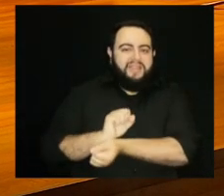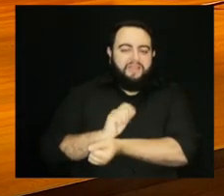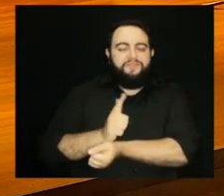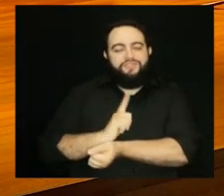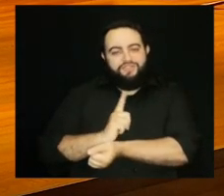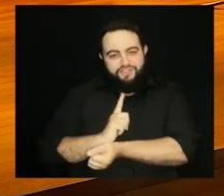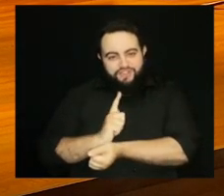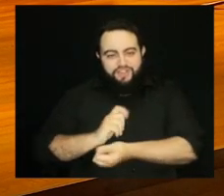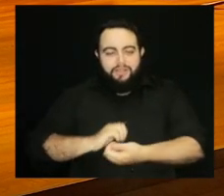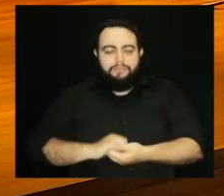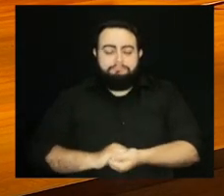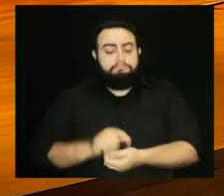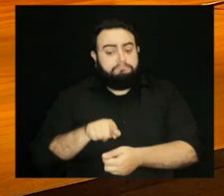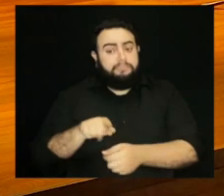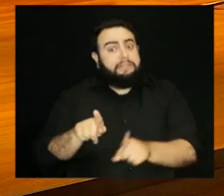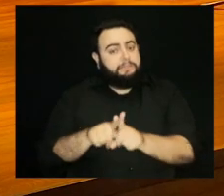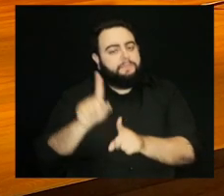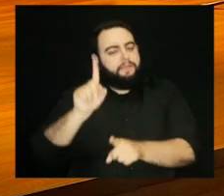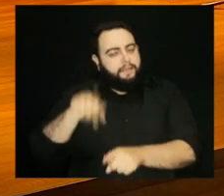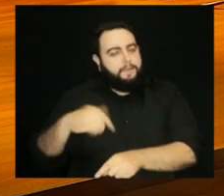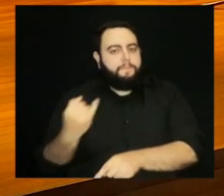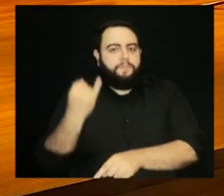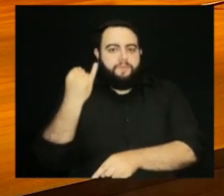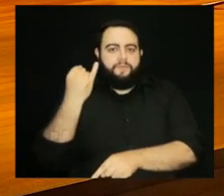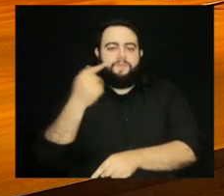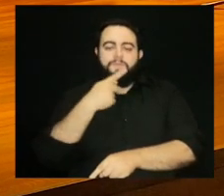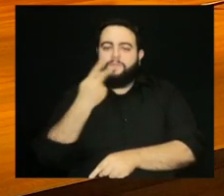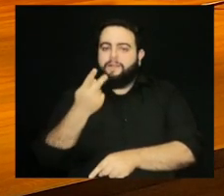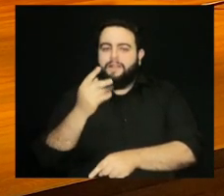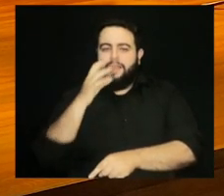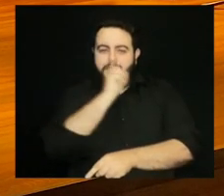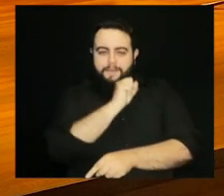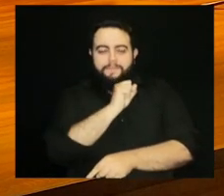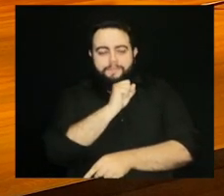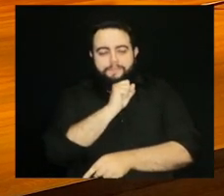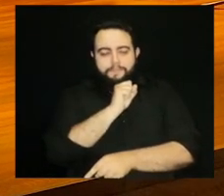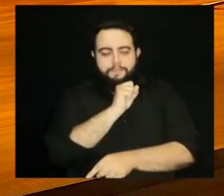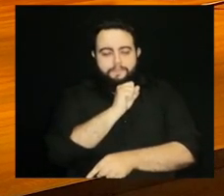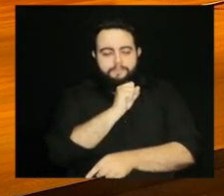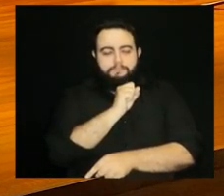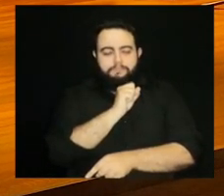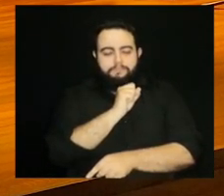Isso também é importante falar rapidamente aqui, falei muito longamente sobre isso de manhã, que